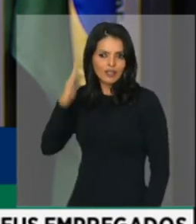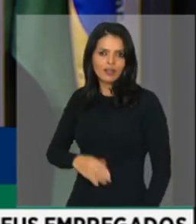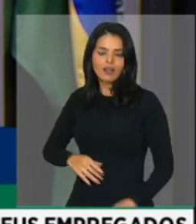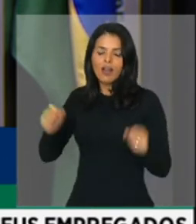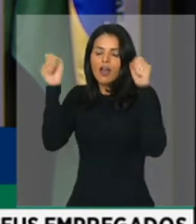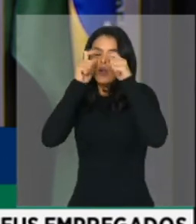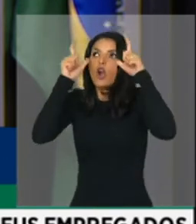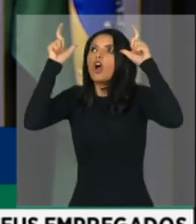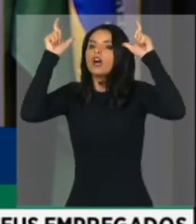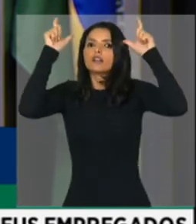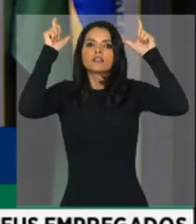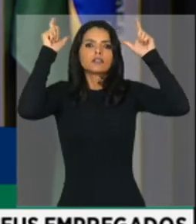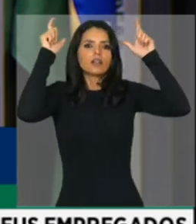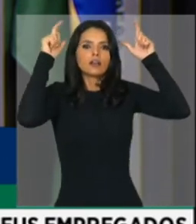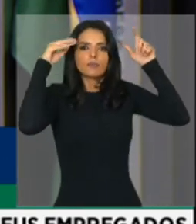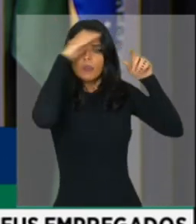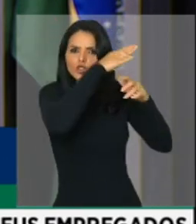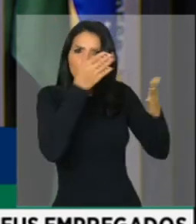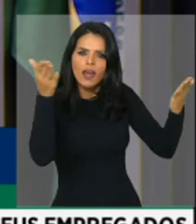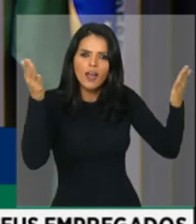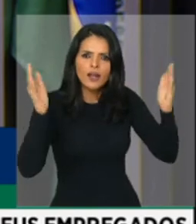BOLSONARO. ACORDA, PRESIDENTE BOLSONARO! ACORDA PARA O QUE ESTÁ ACONTECENDO NO NOSSO